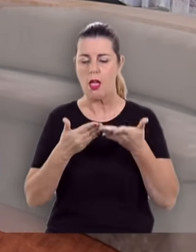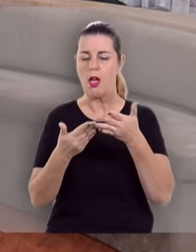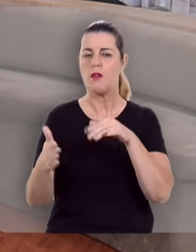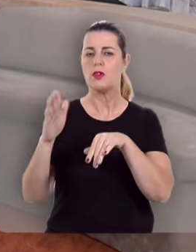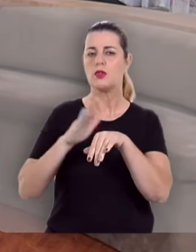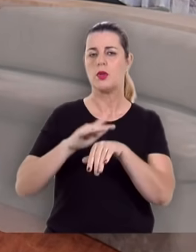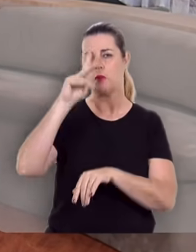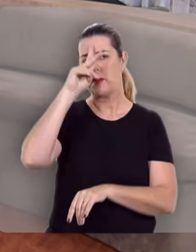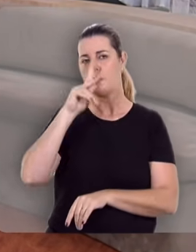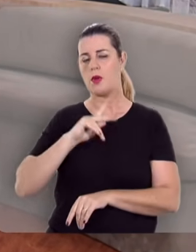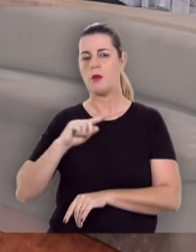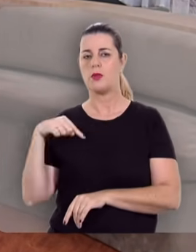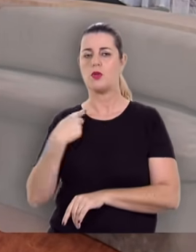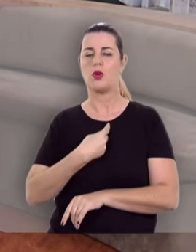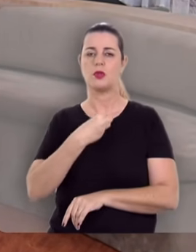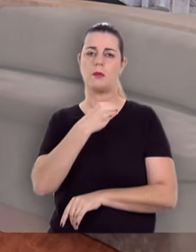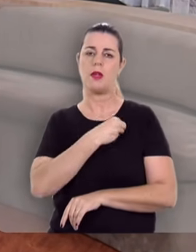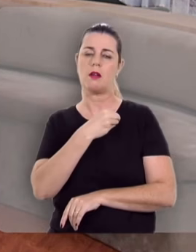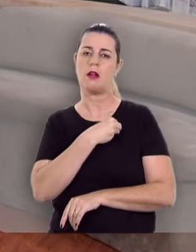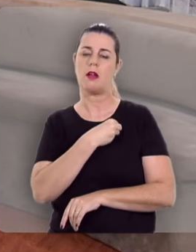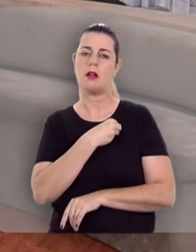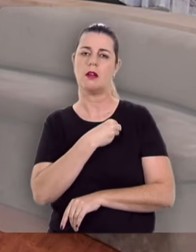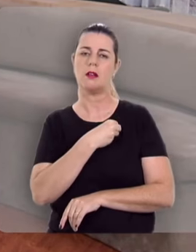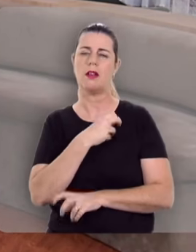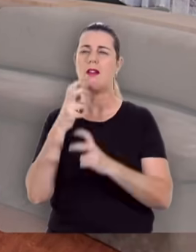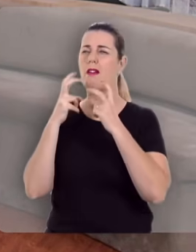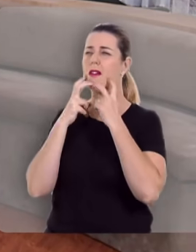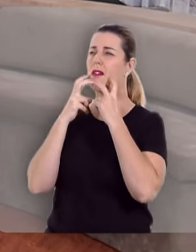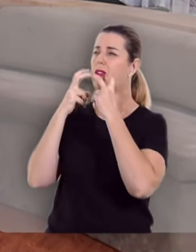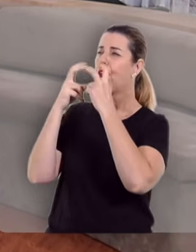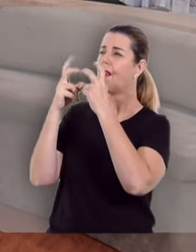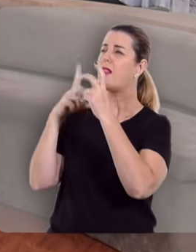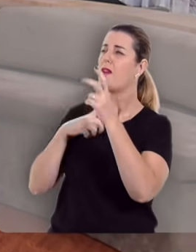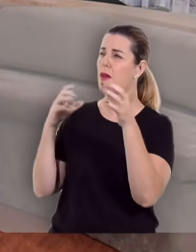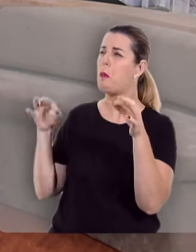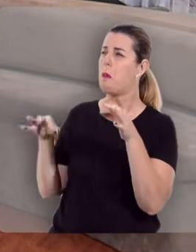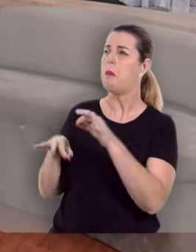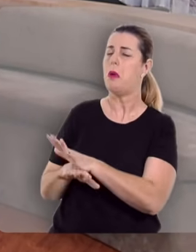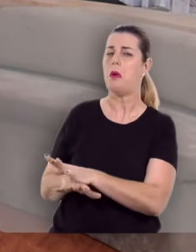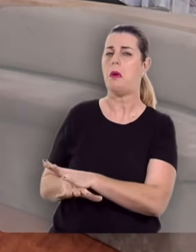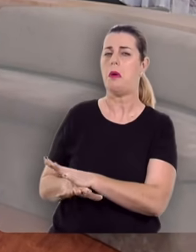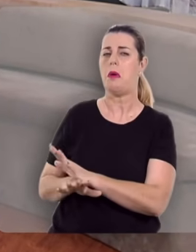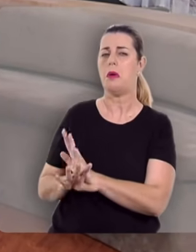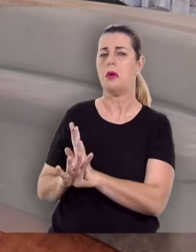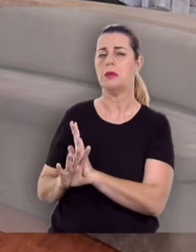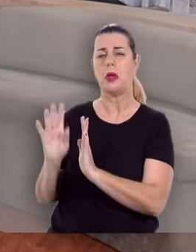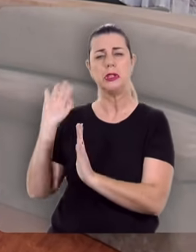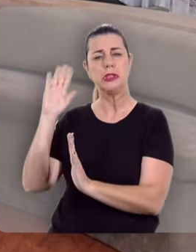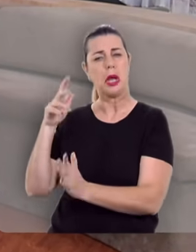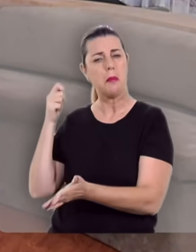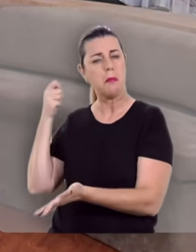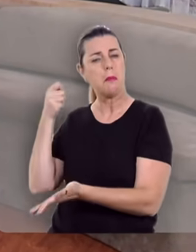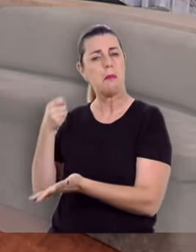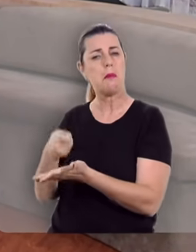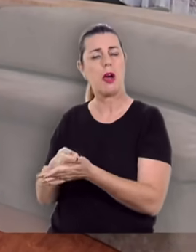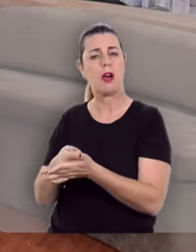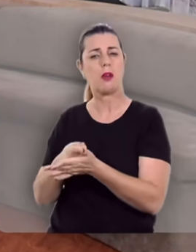nosso pecado diz a bíblia que ele deu um grito e disse Está Consumado está pago ele pegou escrito